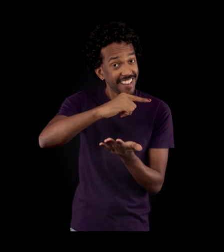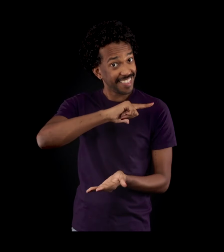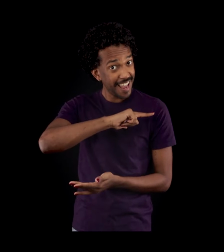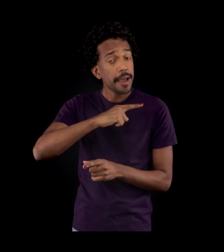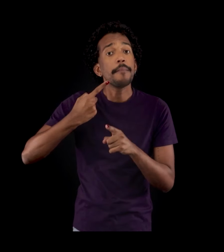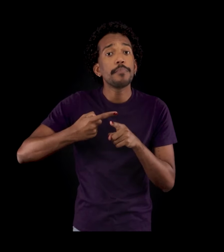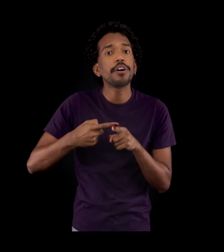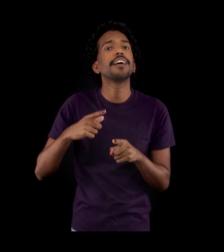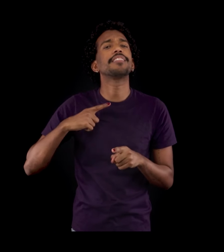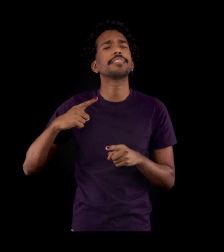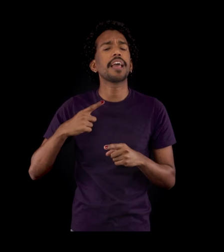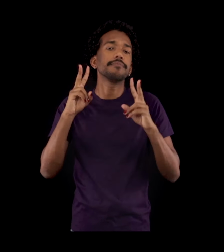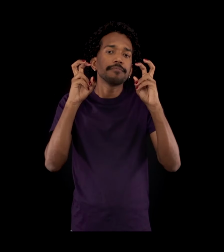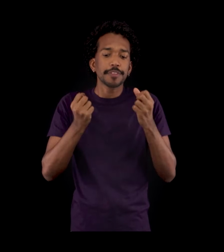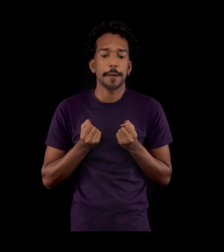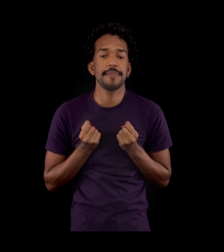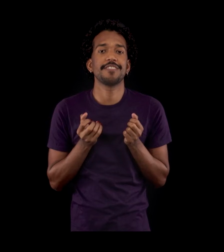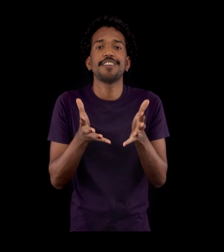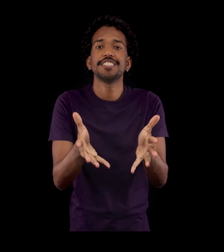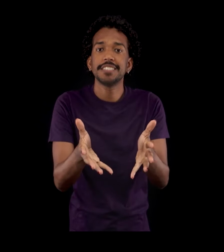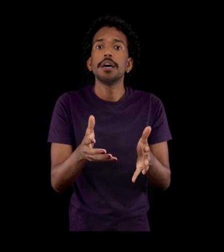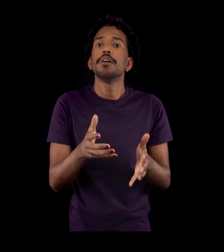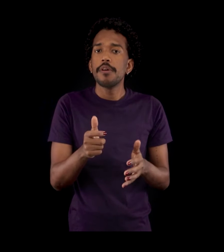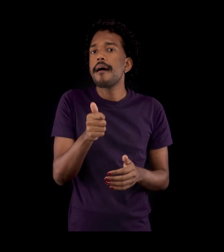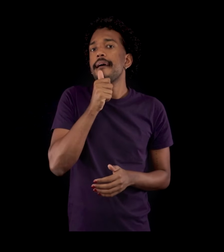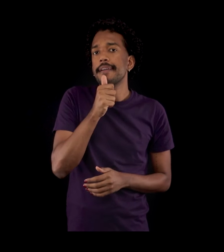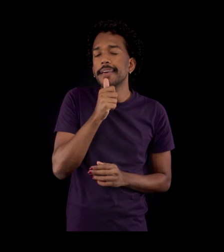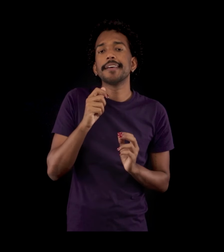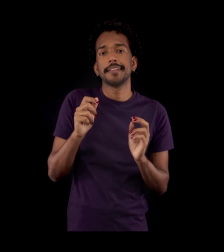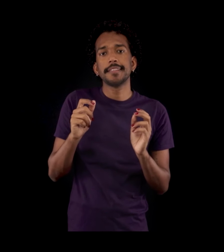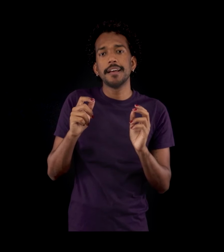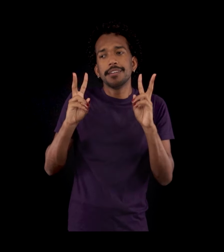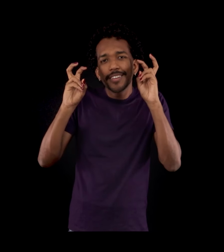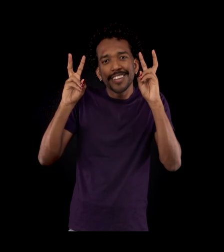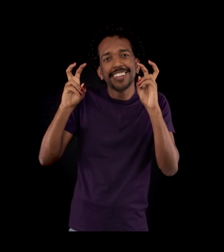Porque existe nas manifestações, ainda, seculares